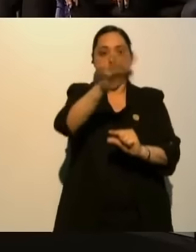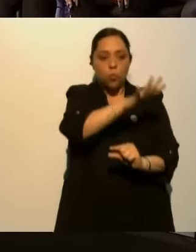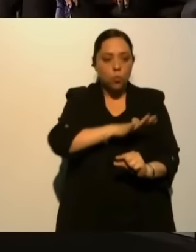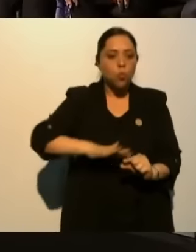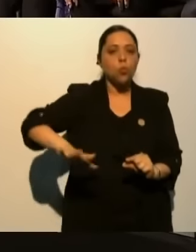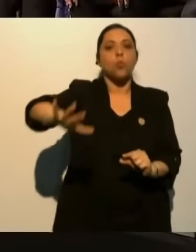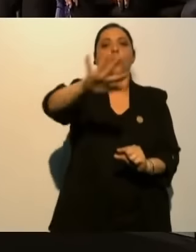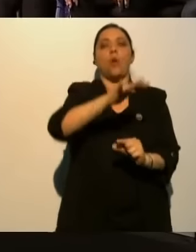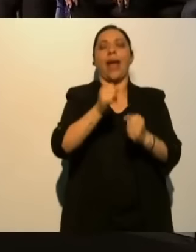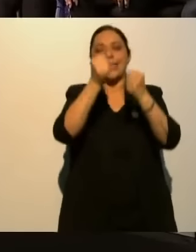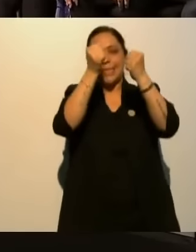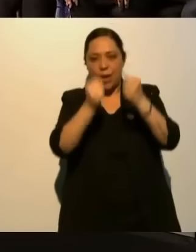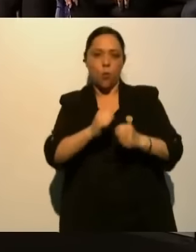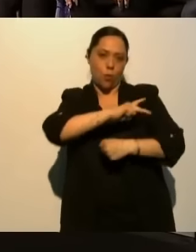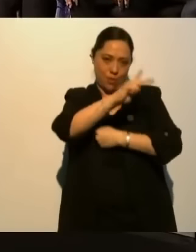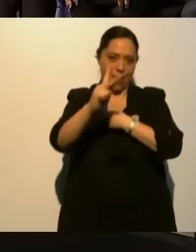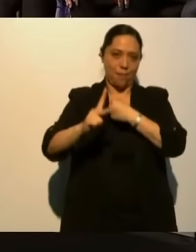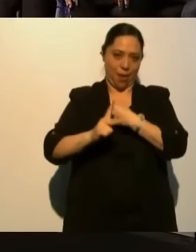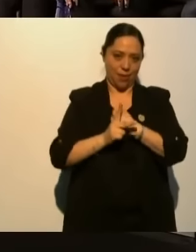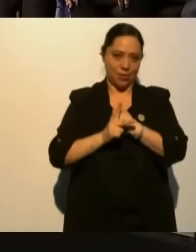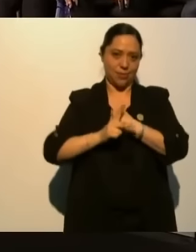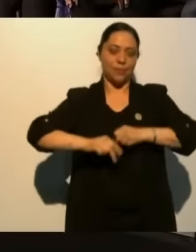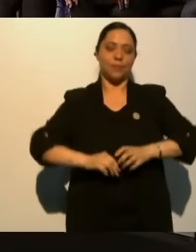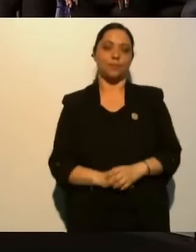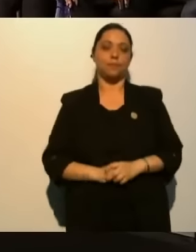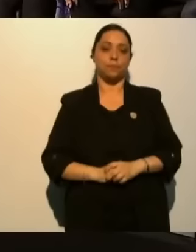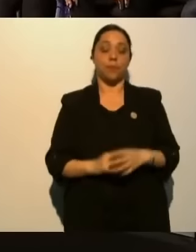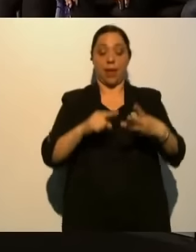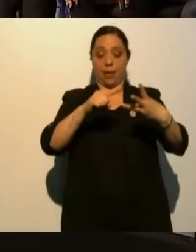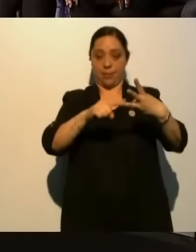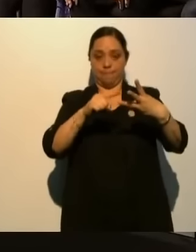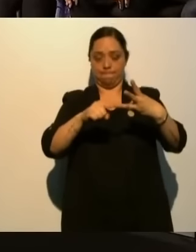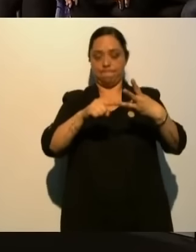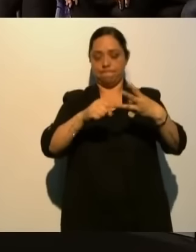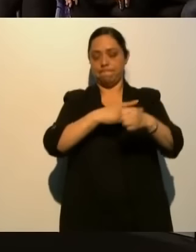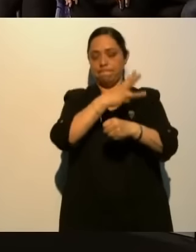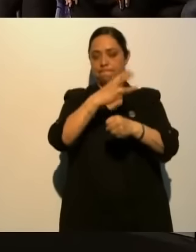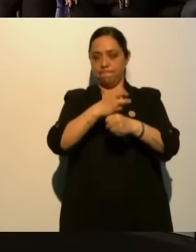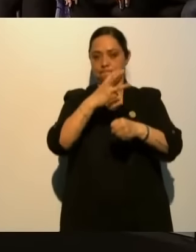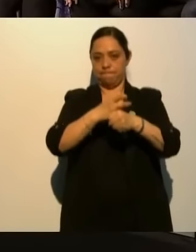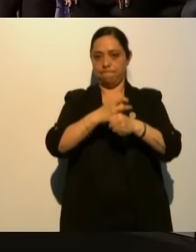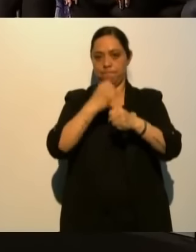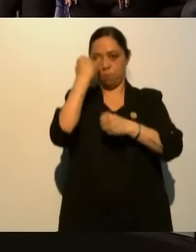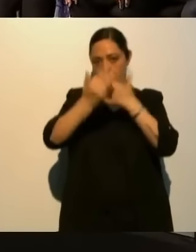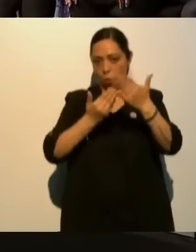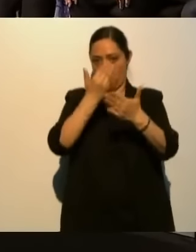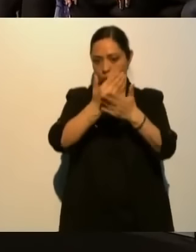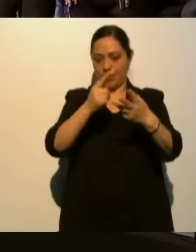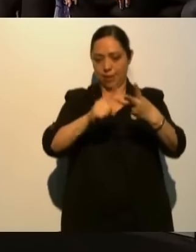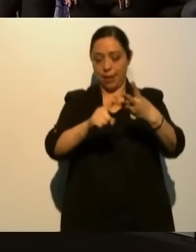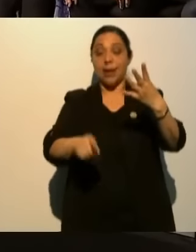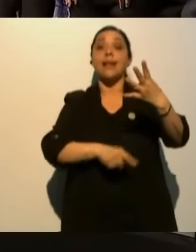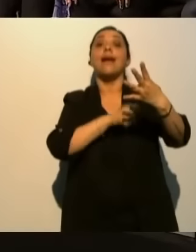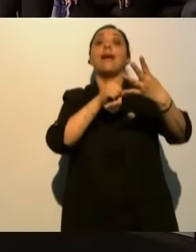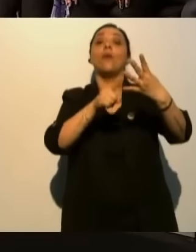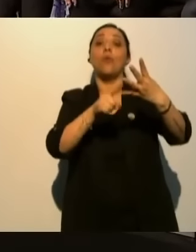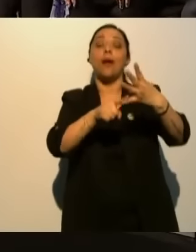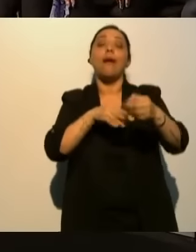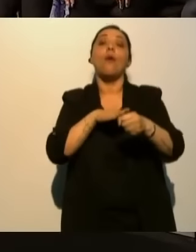en nuestro país Esa es la tercera propuesta y la cuarta propuesta Pues es que sigamos colaborando